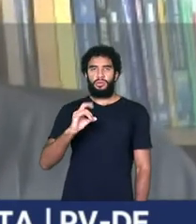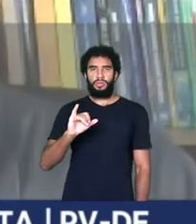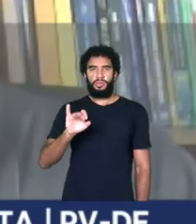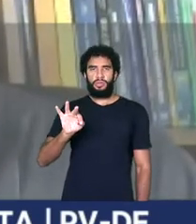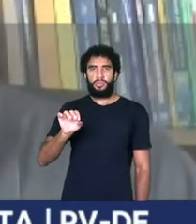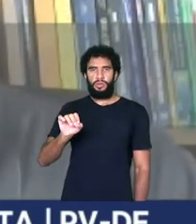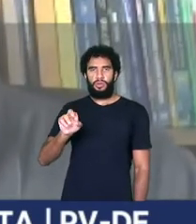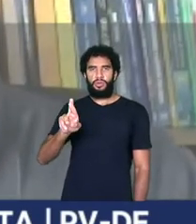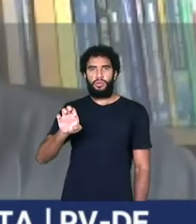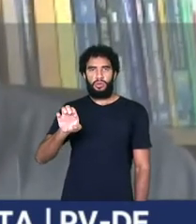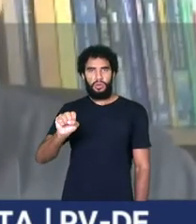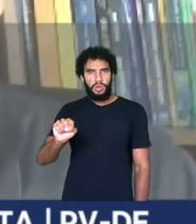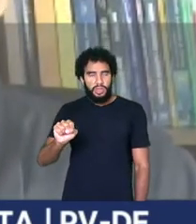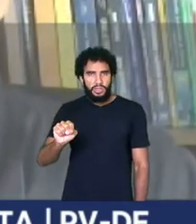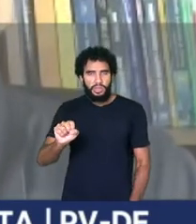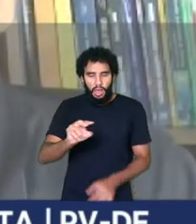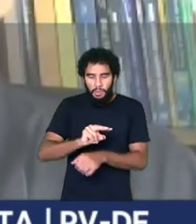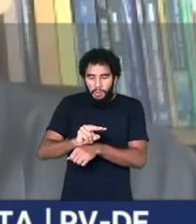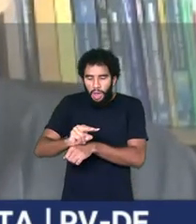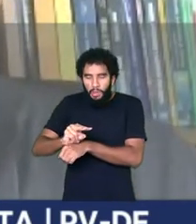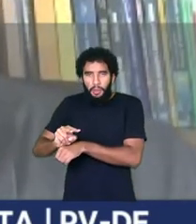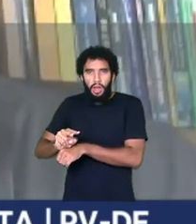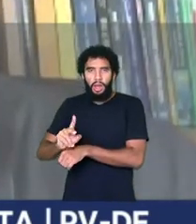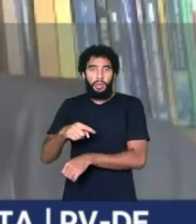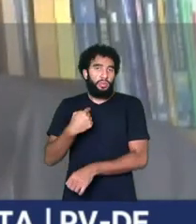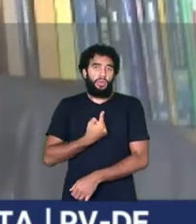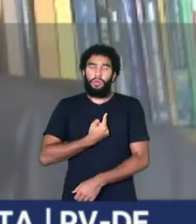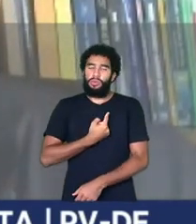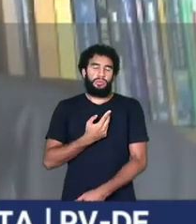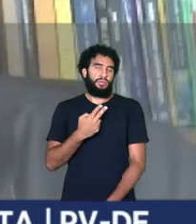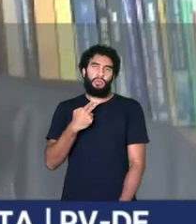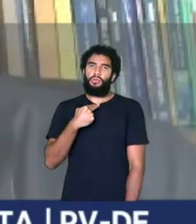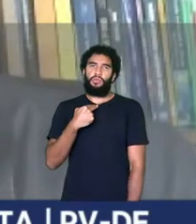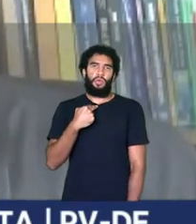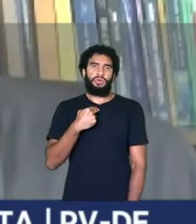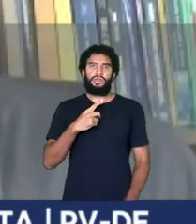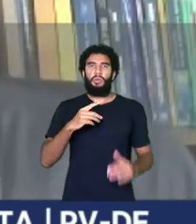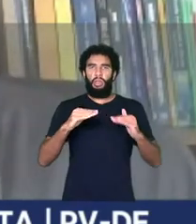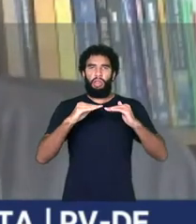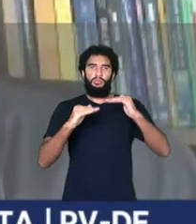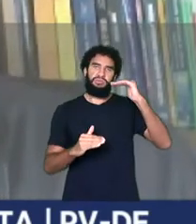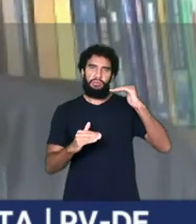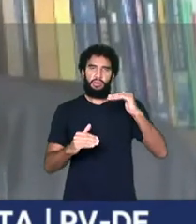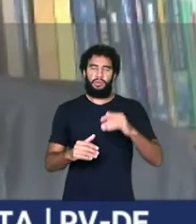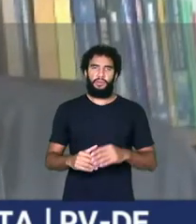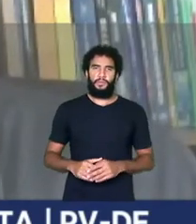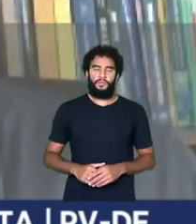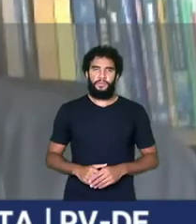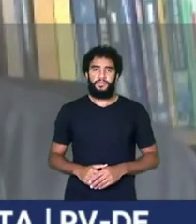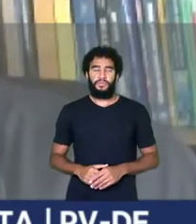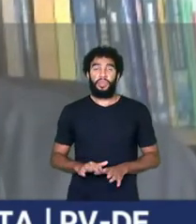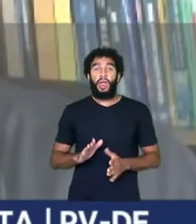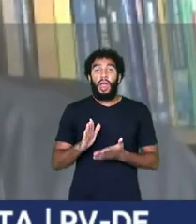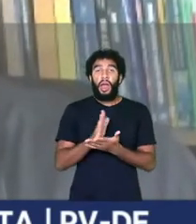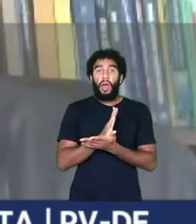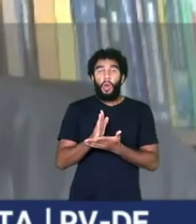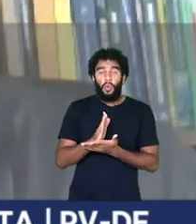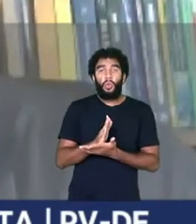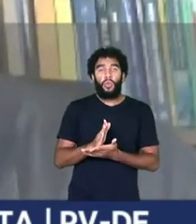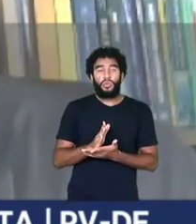APLICA A CONVERSAS CATEGORIAS COMO OS AUDITORES FISCAIS. NÓS NÃO PODEMOS TER ESSA